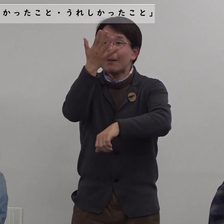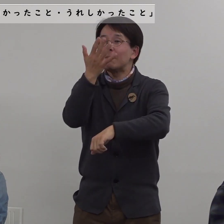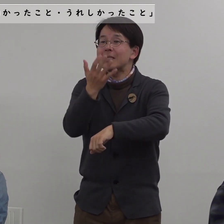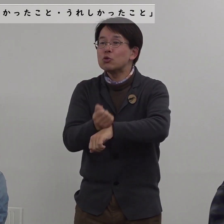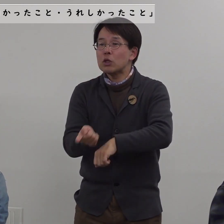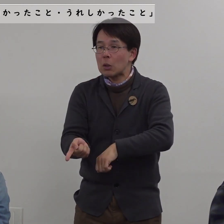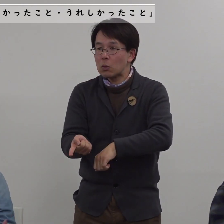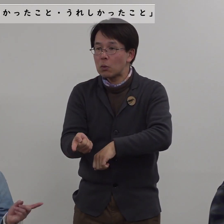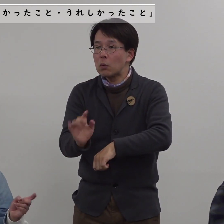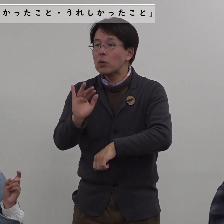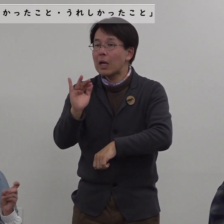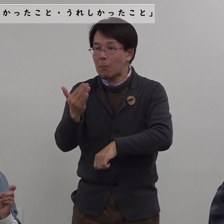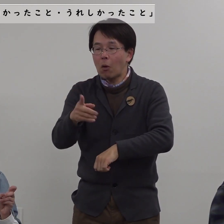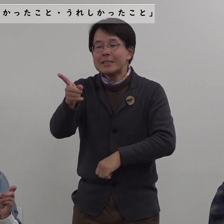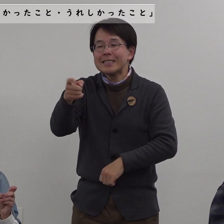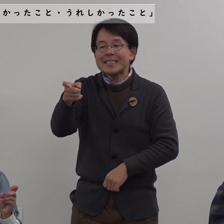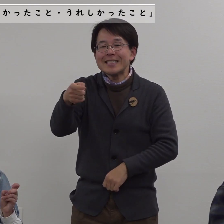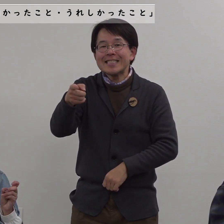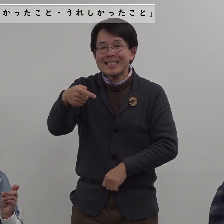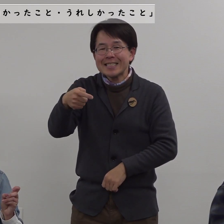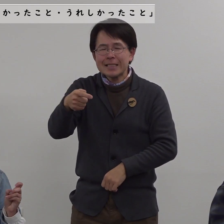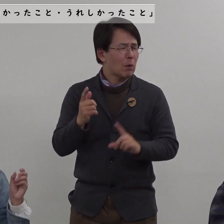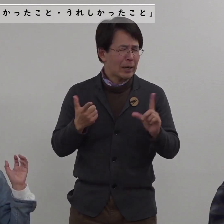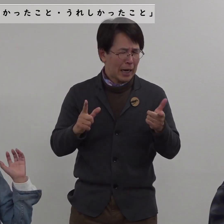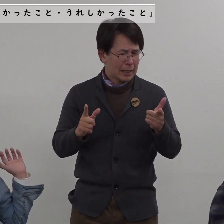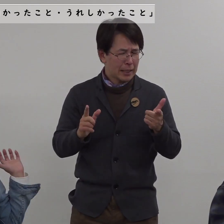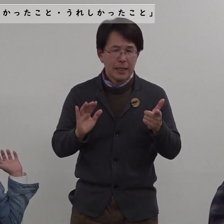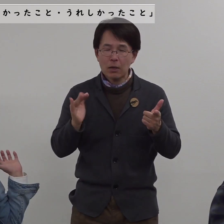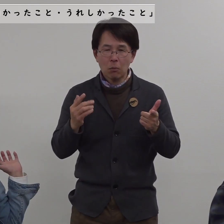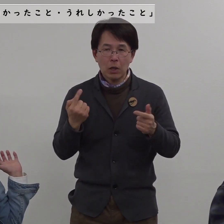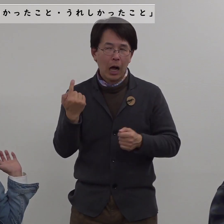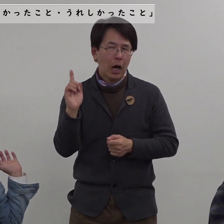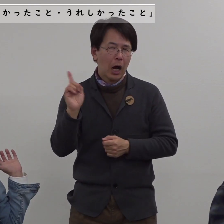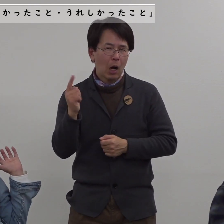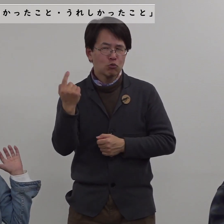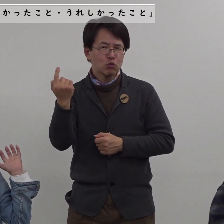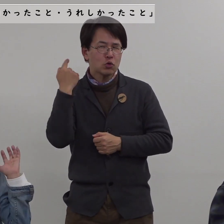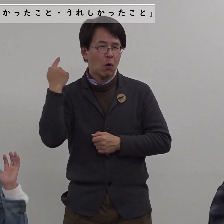でもそういうチリンチリンじゃないけれども何か後ろから接近してくる音があると